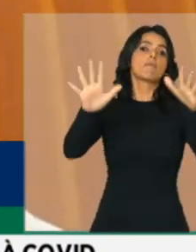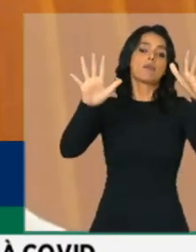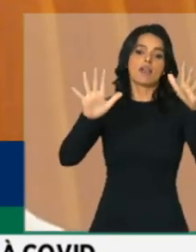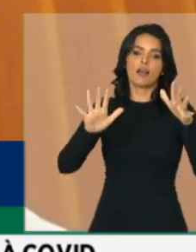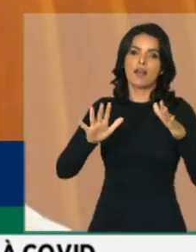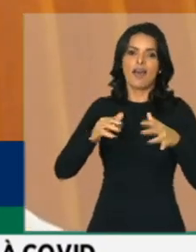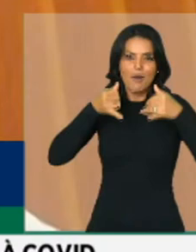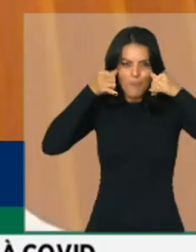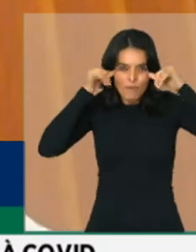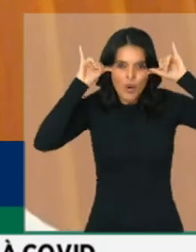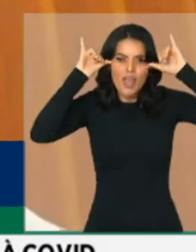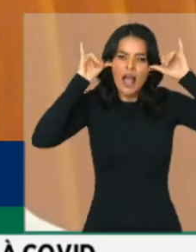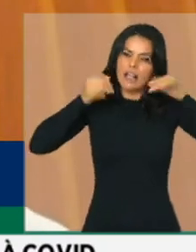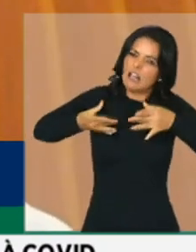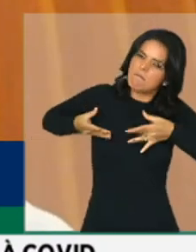UMA VEZ NESTE REQUERIMENTO DA CPI PARA INVESTIGAR CRIMES